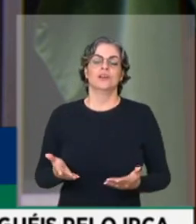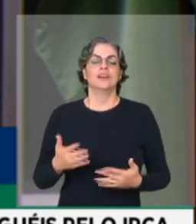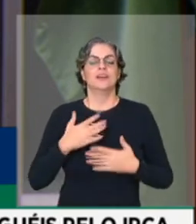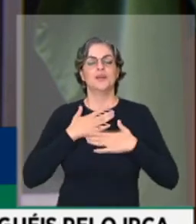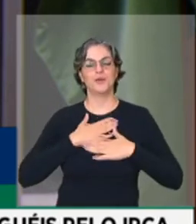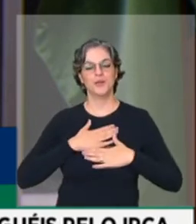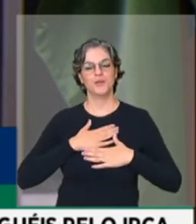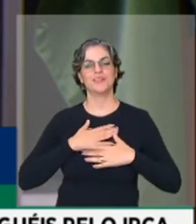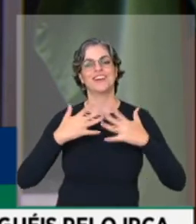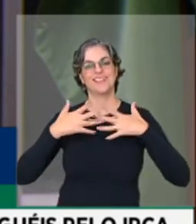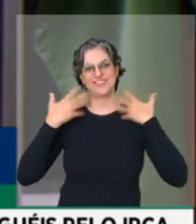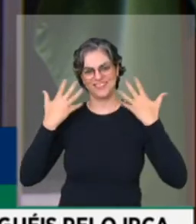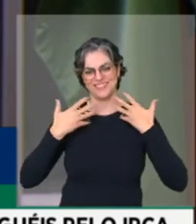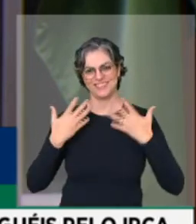CELEBRANDO. MUITA GENTE TRABALHOU DURO. E EU NÃO